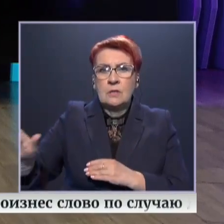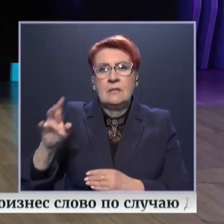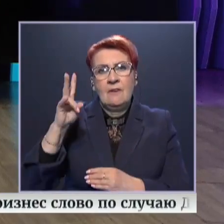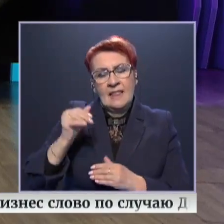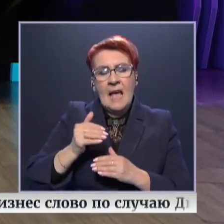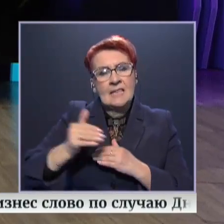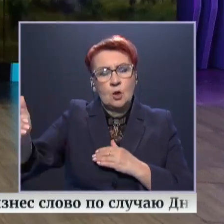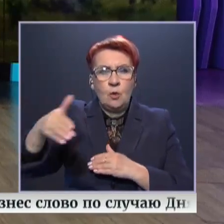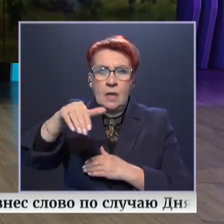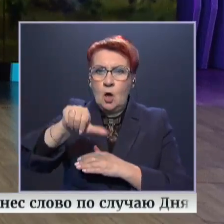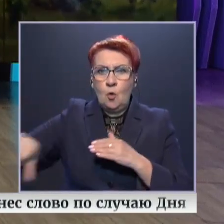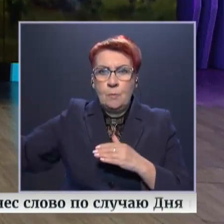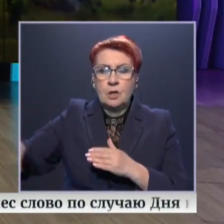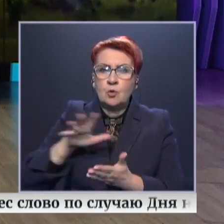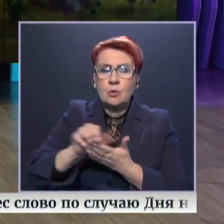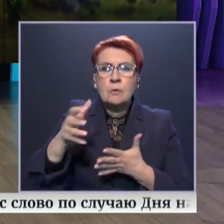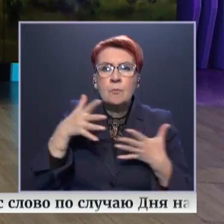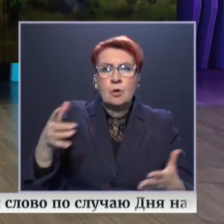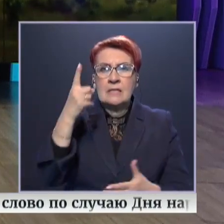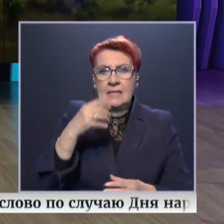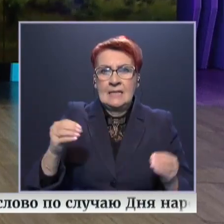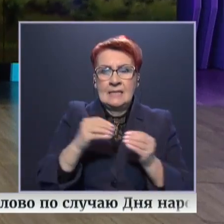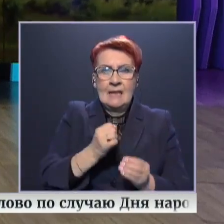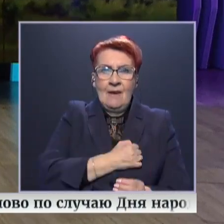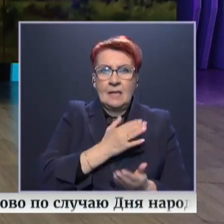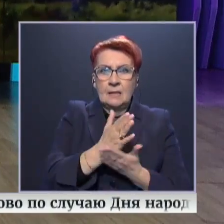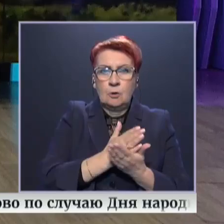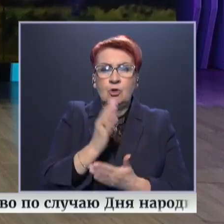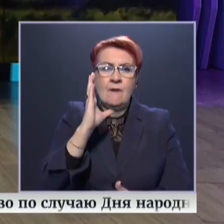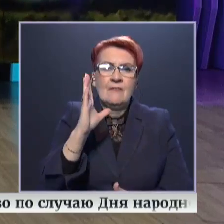рубежи уничтожено более 110 военнослужащих всу также